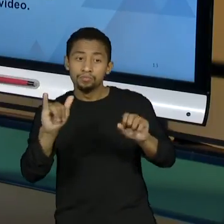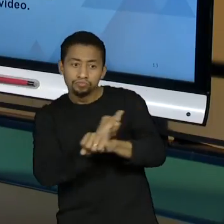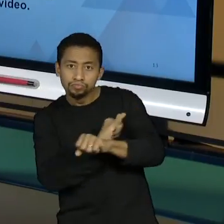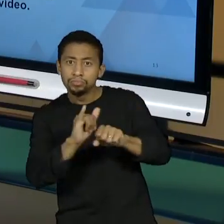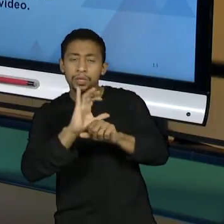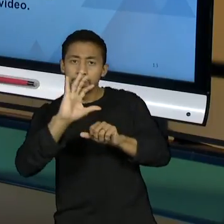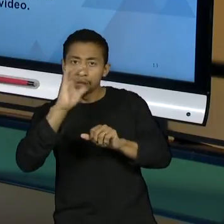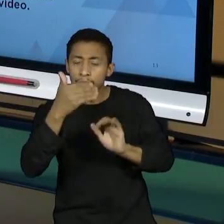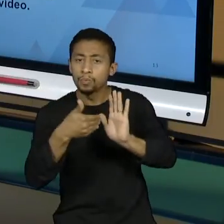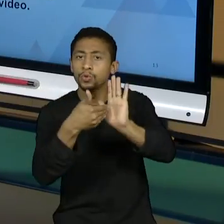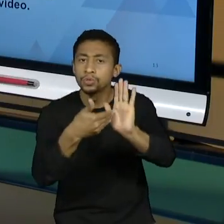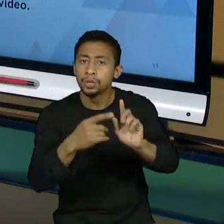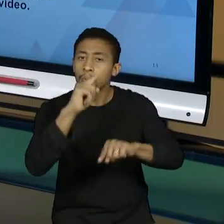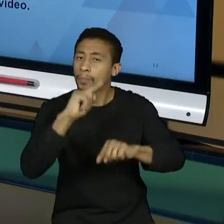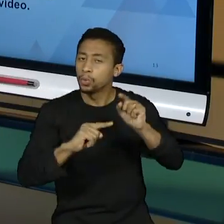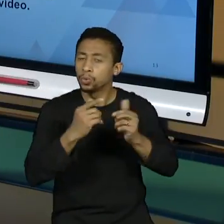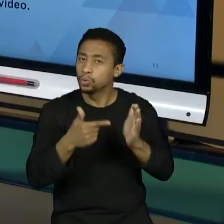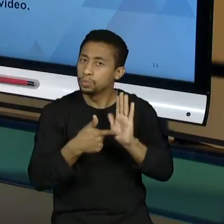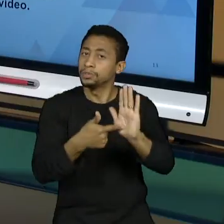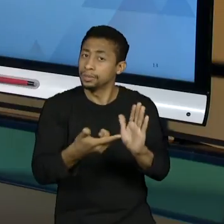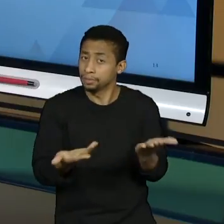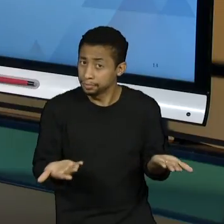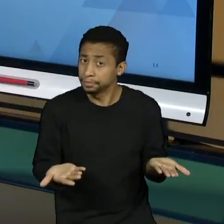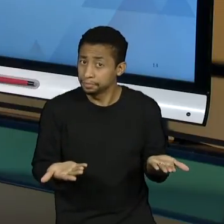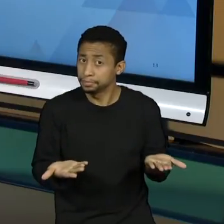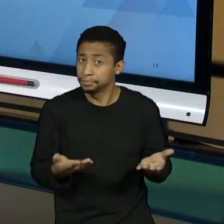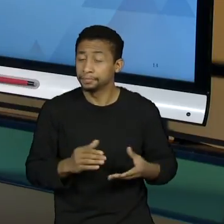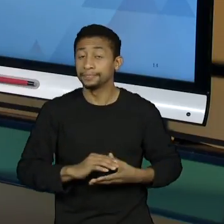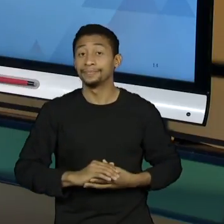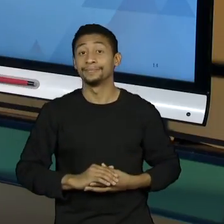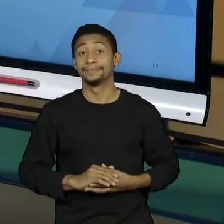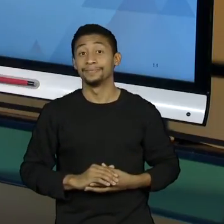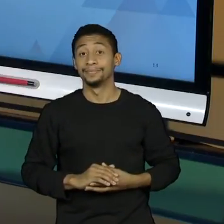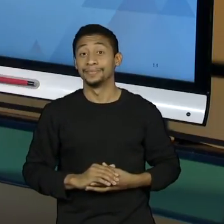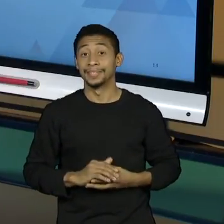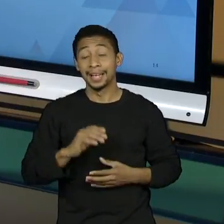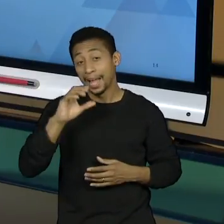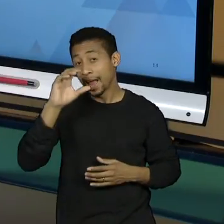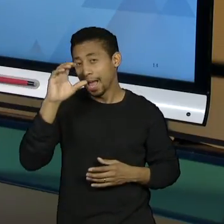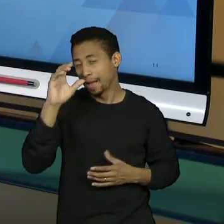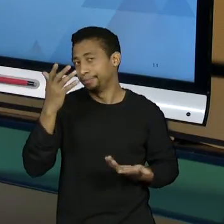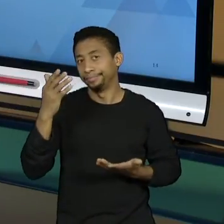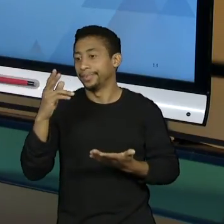MOSTRANDO O QUE ELA TEM DE MELHOR. "APRENDER COM OS ERROS LEVA AO CRESCIMENTO